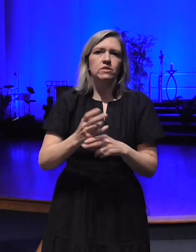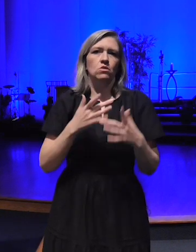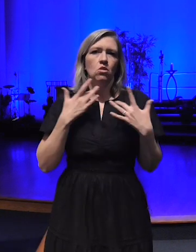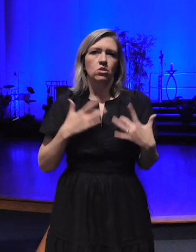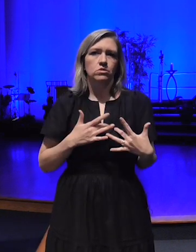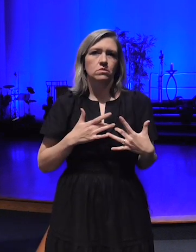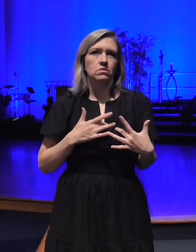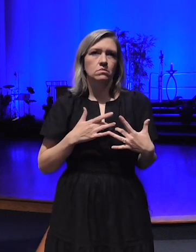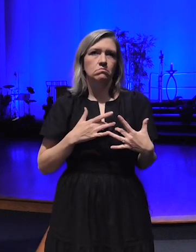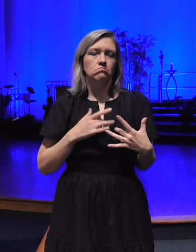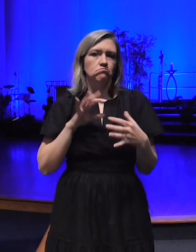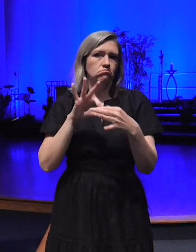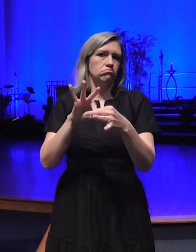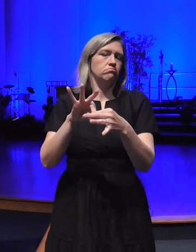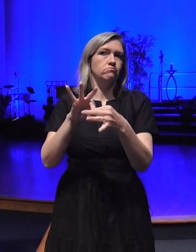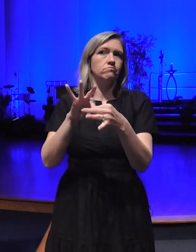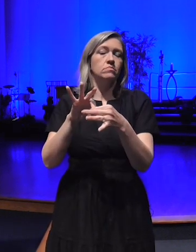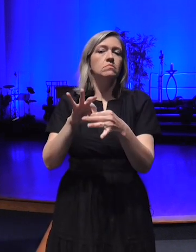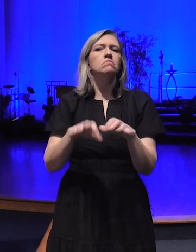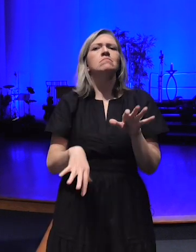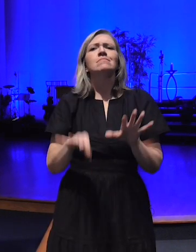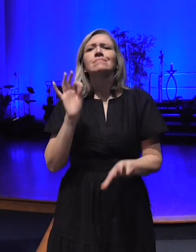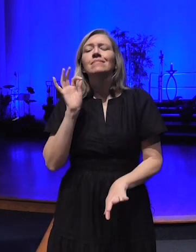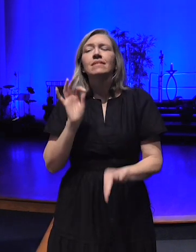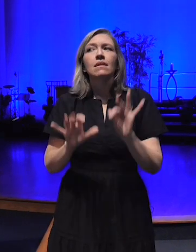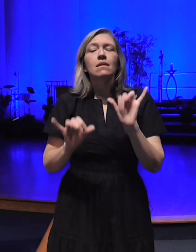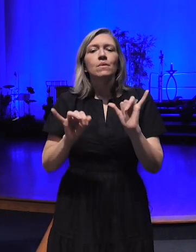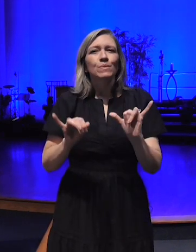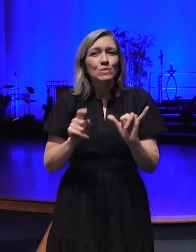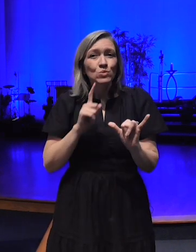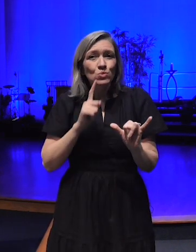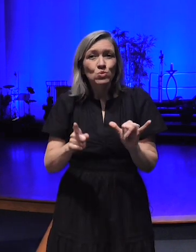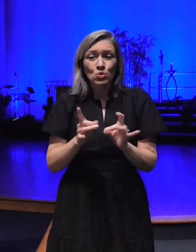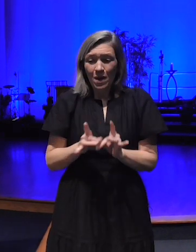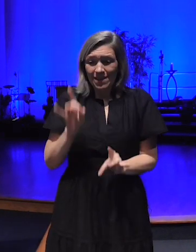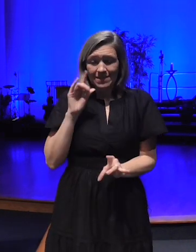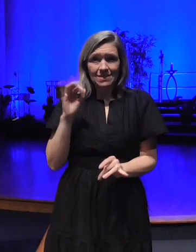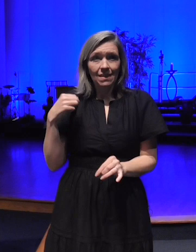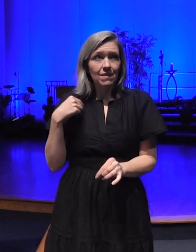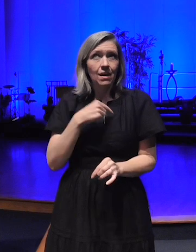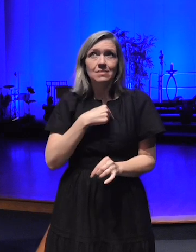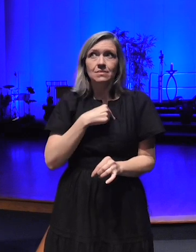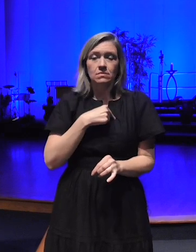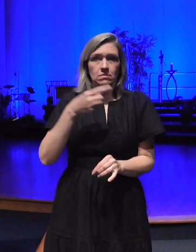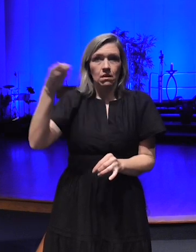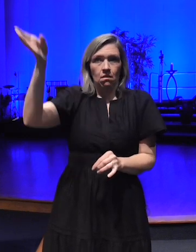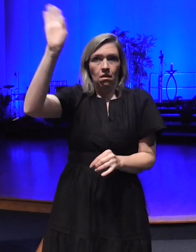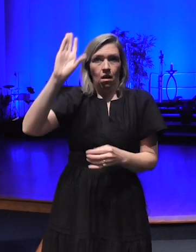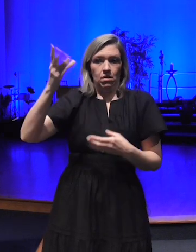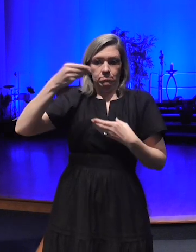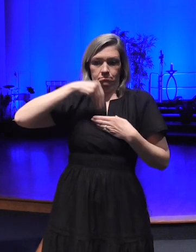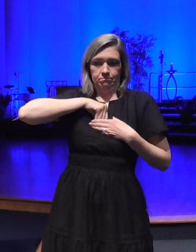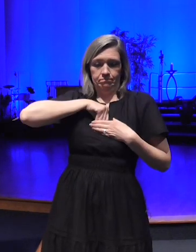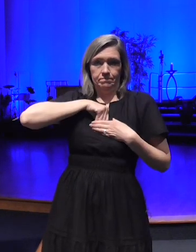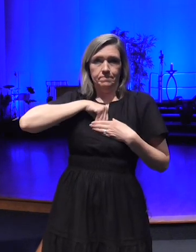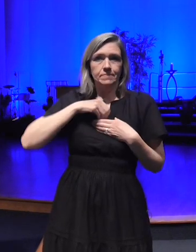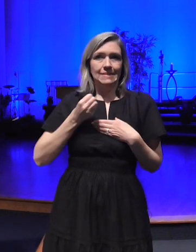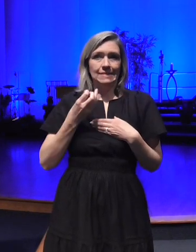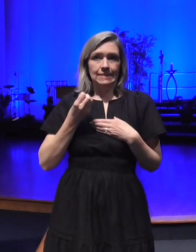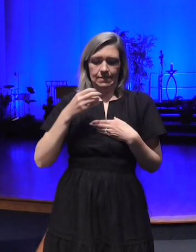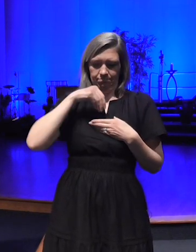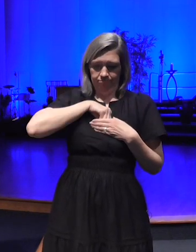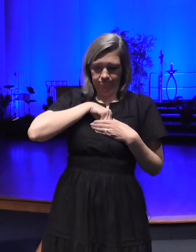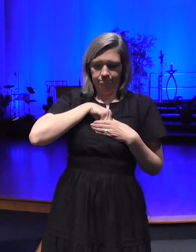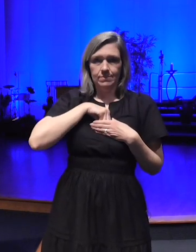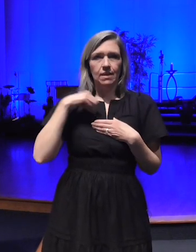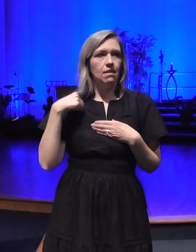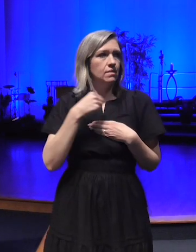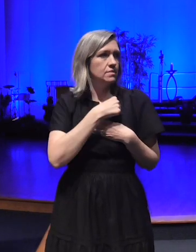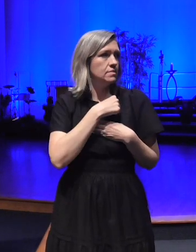que la verdadera esencia de nosotros es nada menos que Dios sentado. dentro de nosotros ahora que nos acercamos a